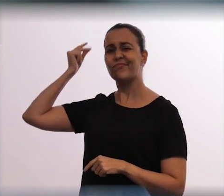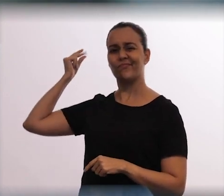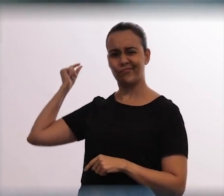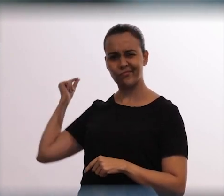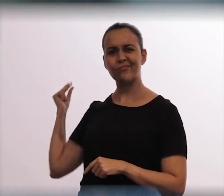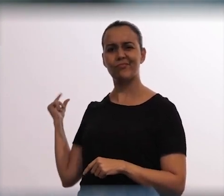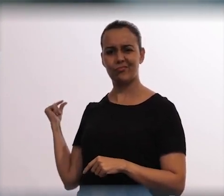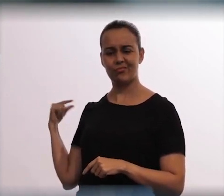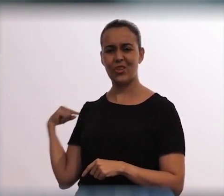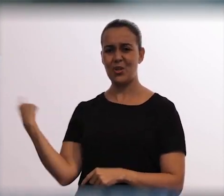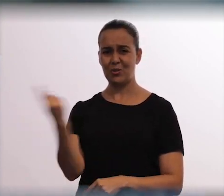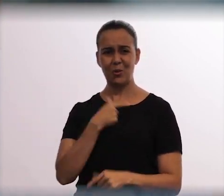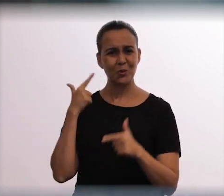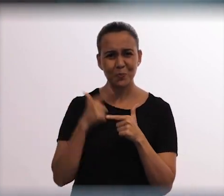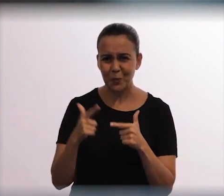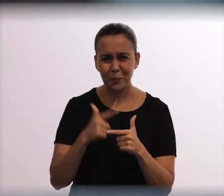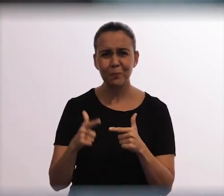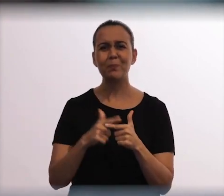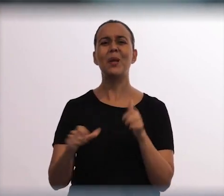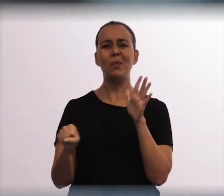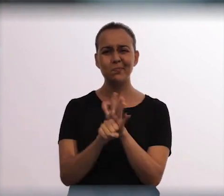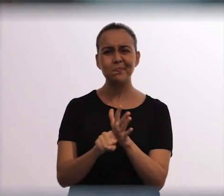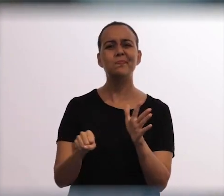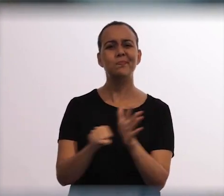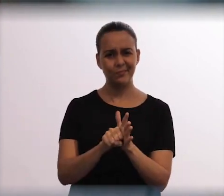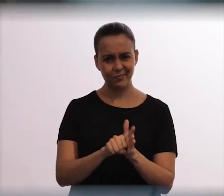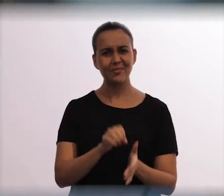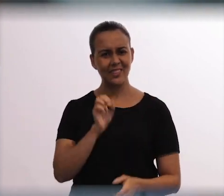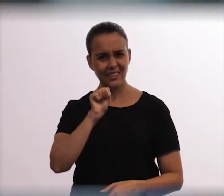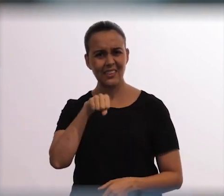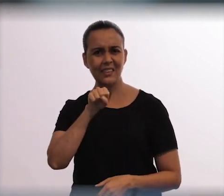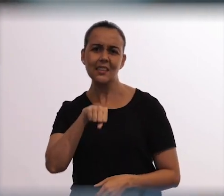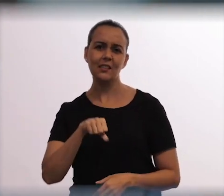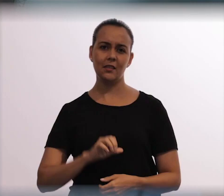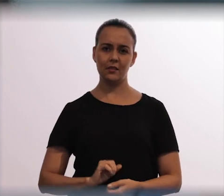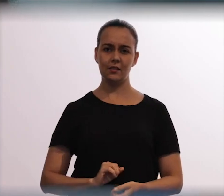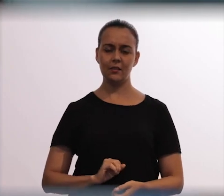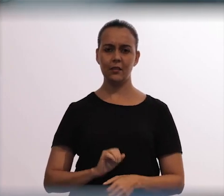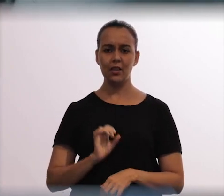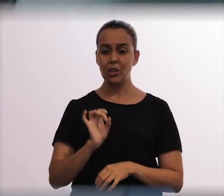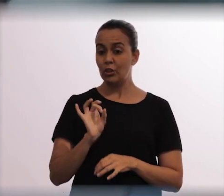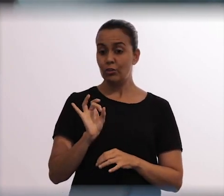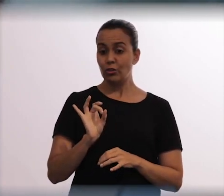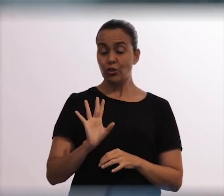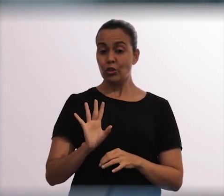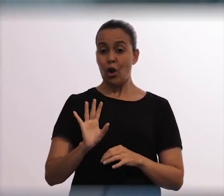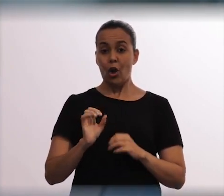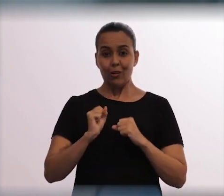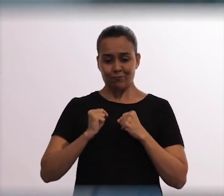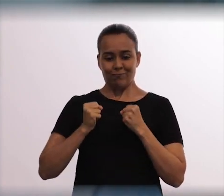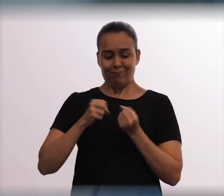Bem consciente. Para não achar que só o fortalecimento subjetivo foi legal para nós, porque objetivamente, a gente tá ferrado.